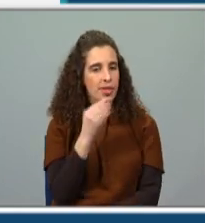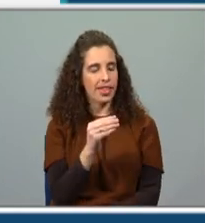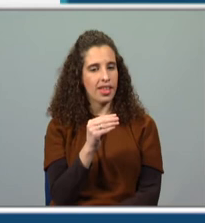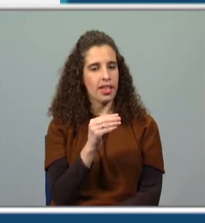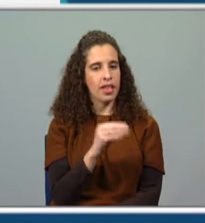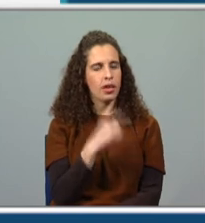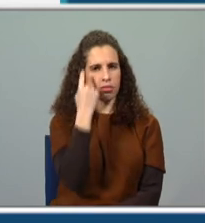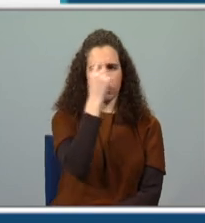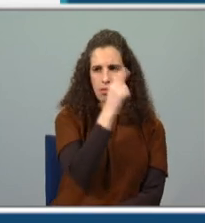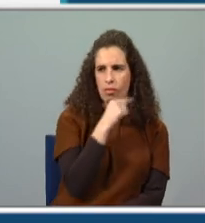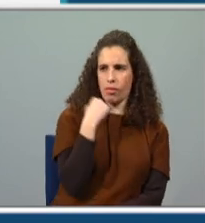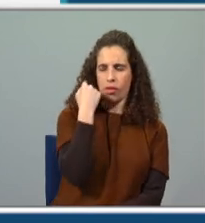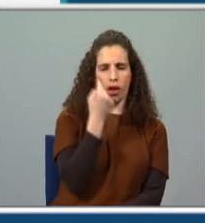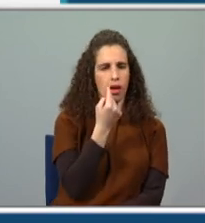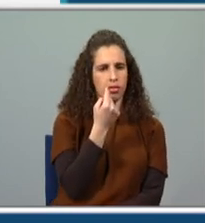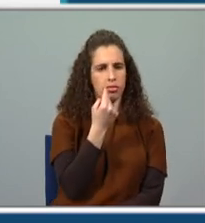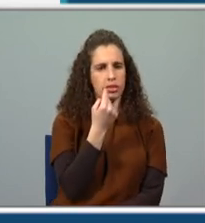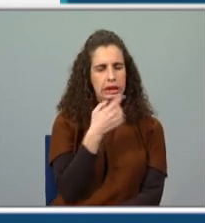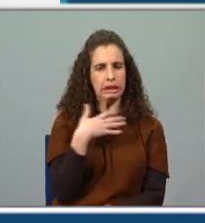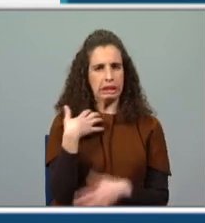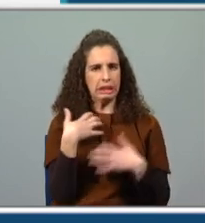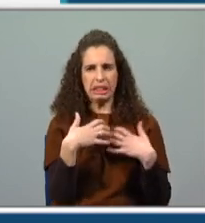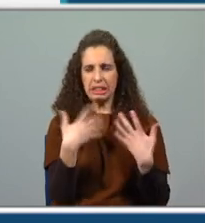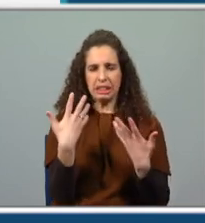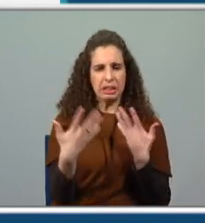está com uma cara assim um bocadinho 你有點像這樣的臉